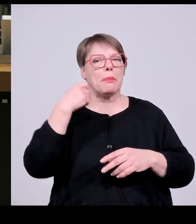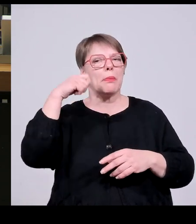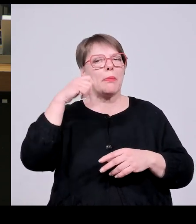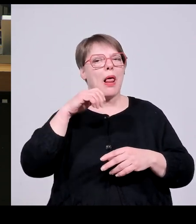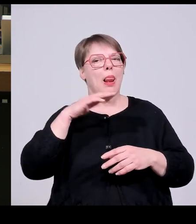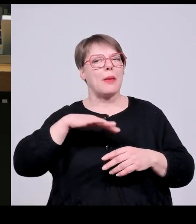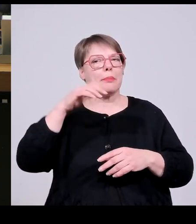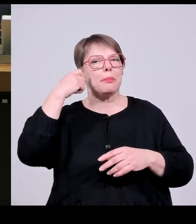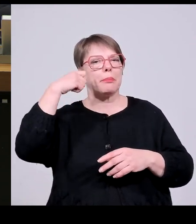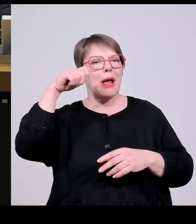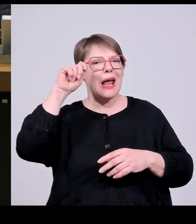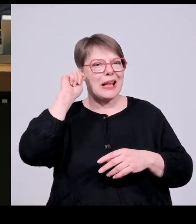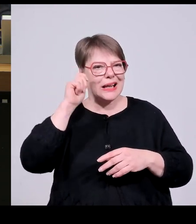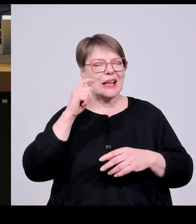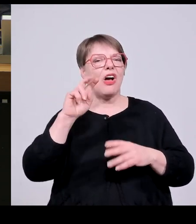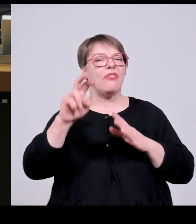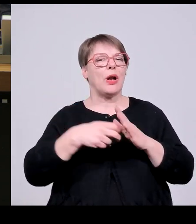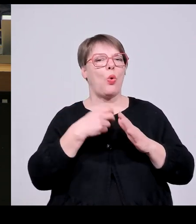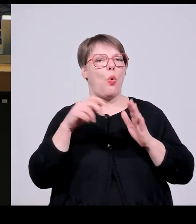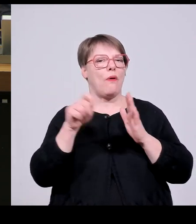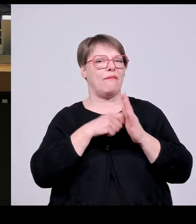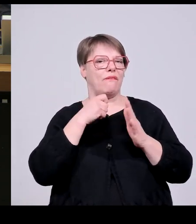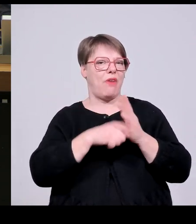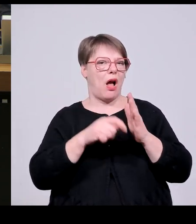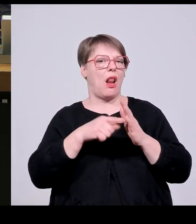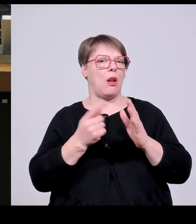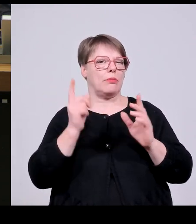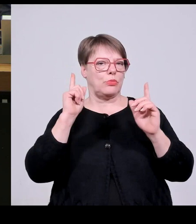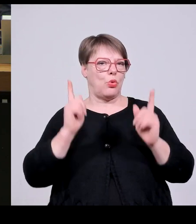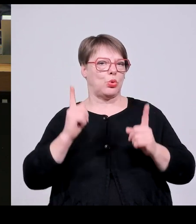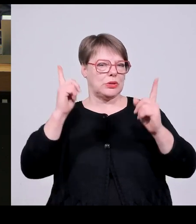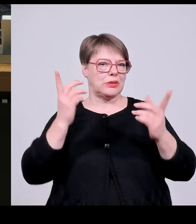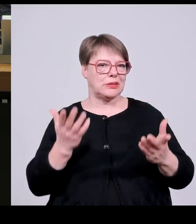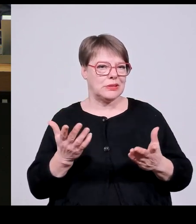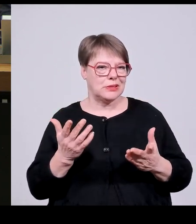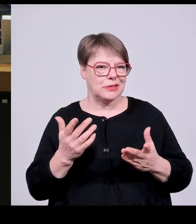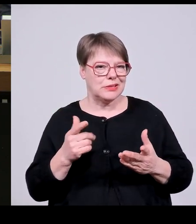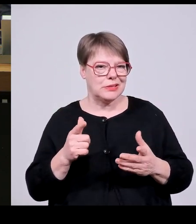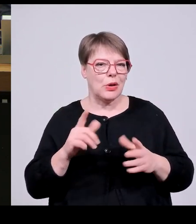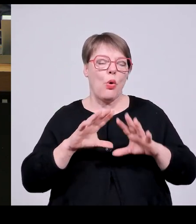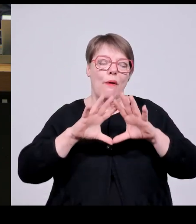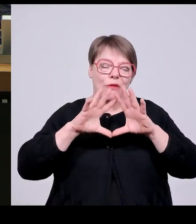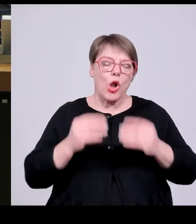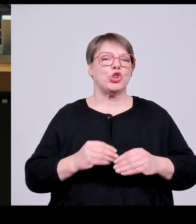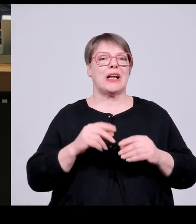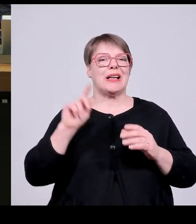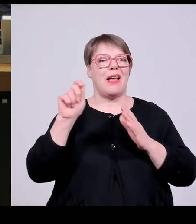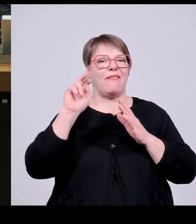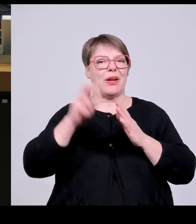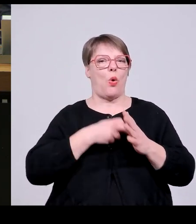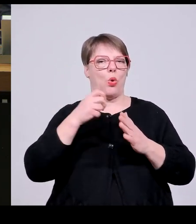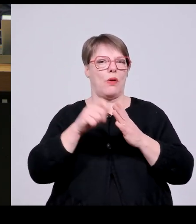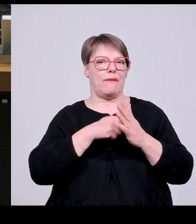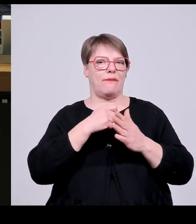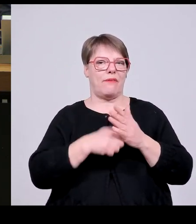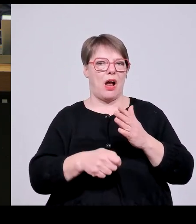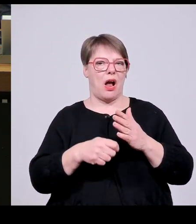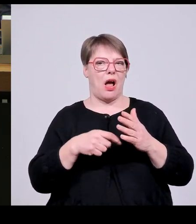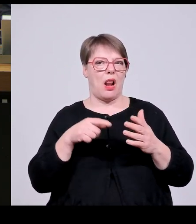ausdrücklich, wie etwa die Fortdauer der Legislaturperiode. Andere Rechtsfragen sind zu klären, so auch die Vorliegende.